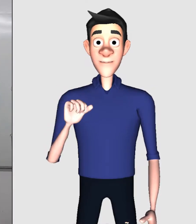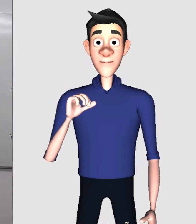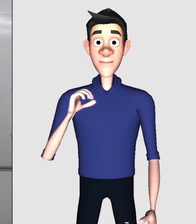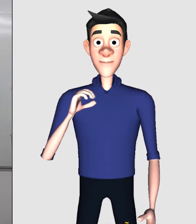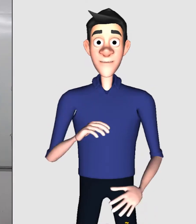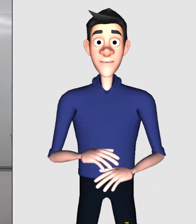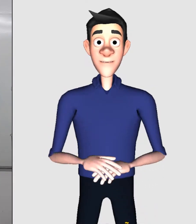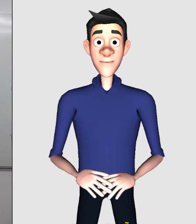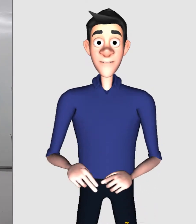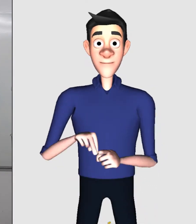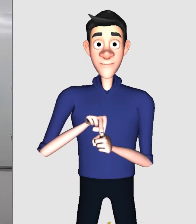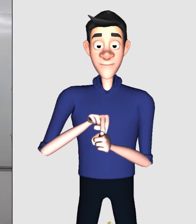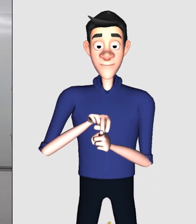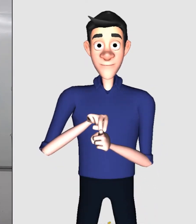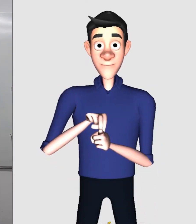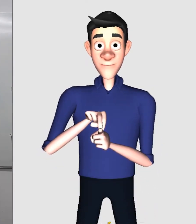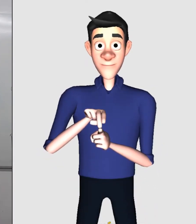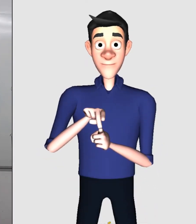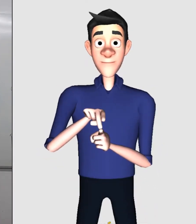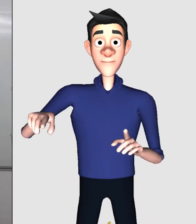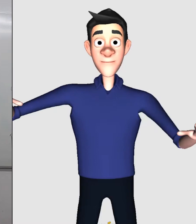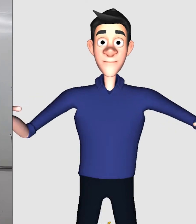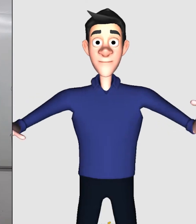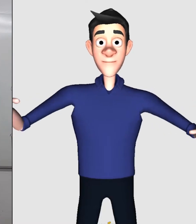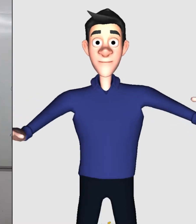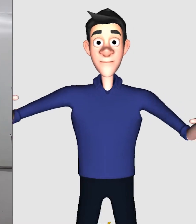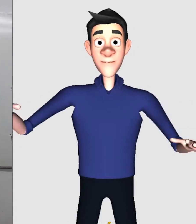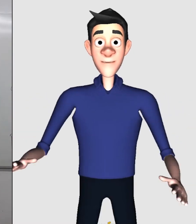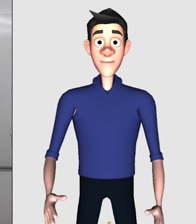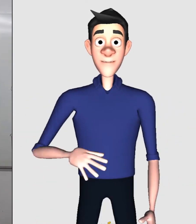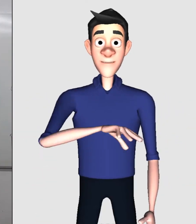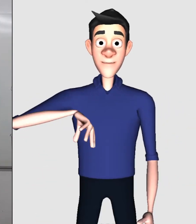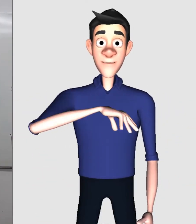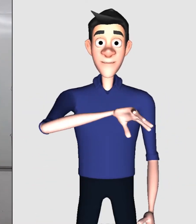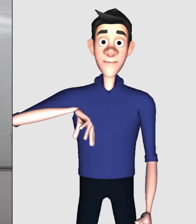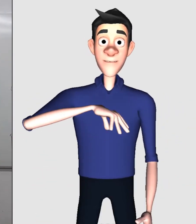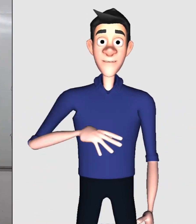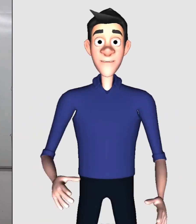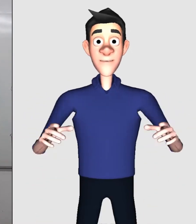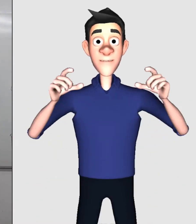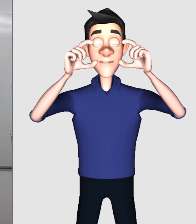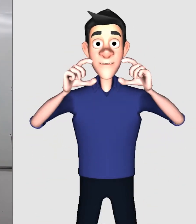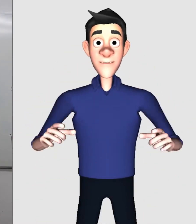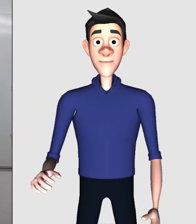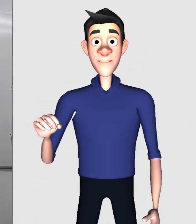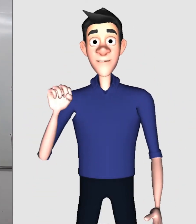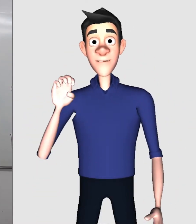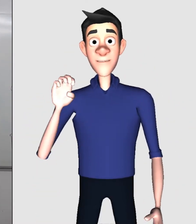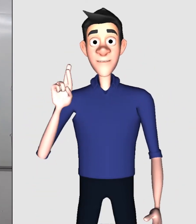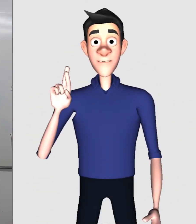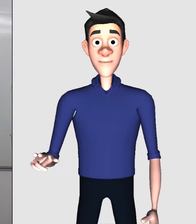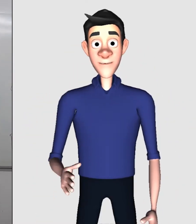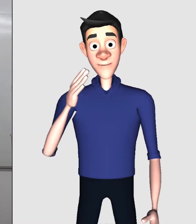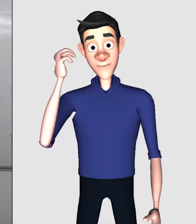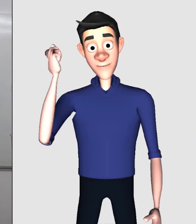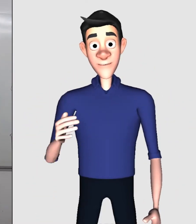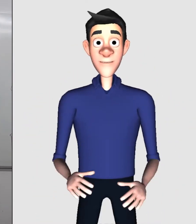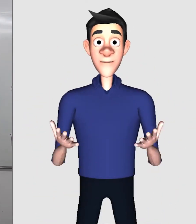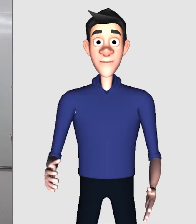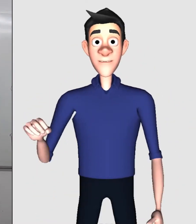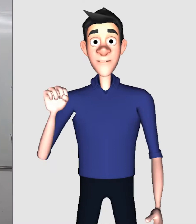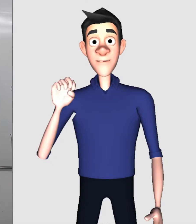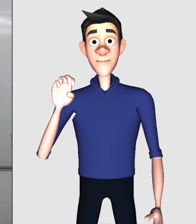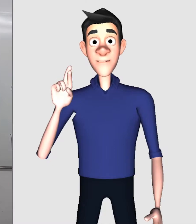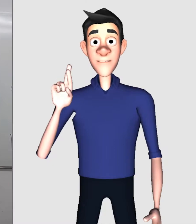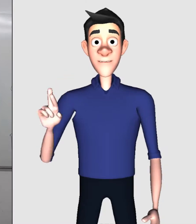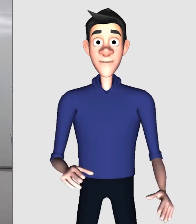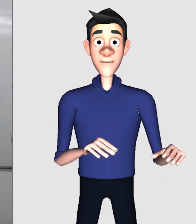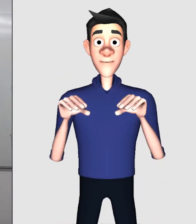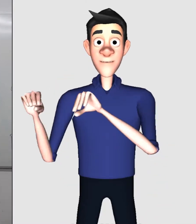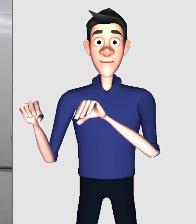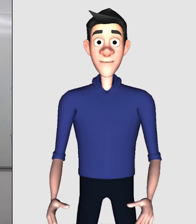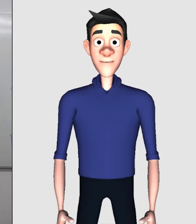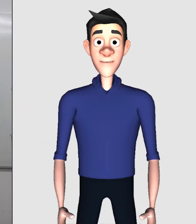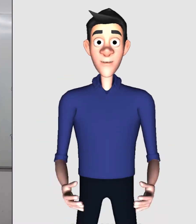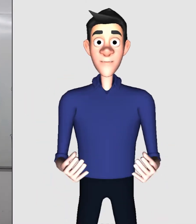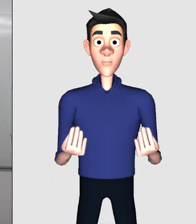Vamos ter para polia 1, k1 vezes x1, essa é a força que surge para cima quando a mola é esticada